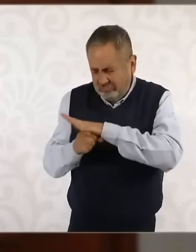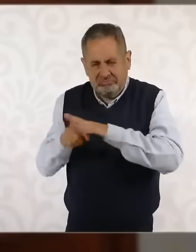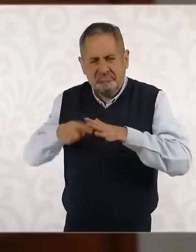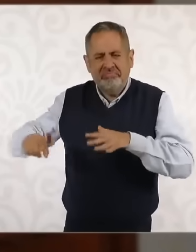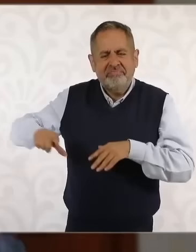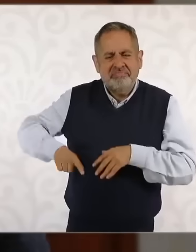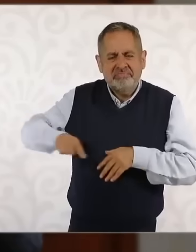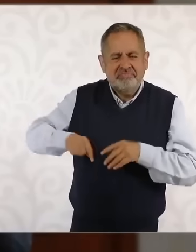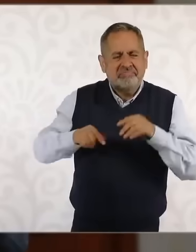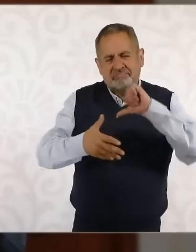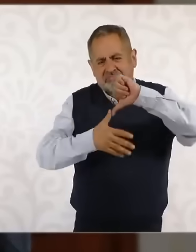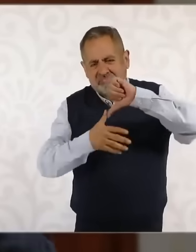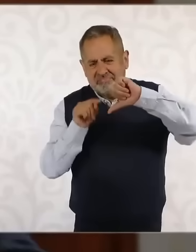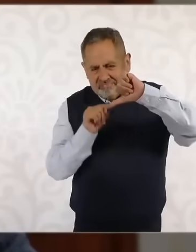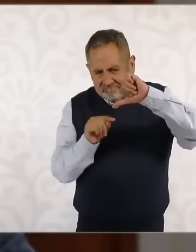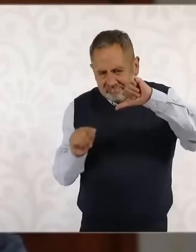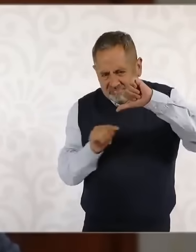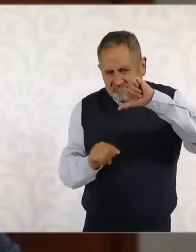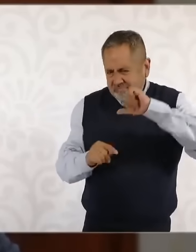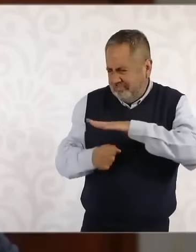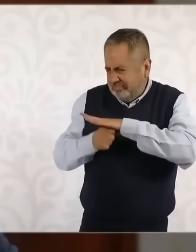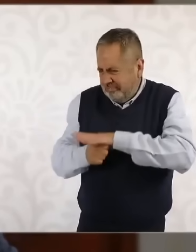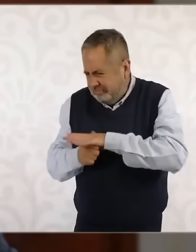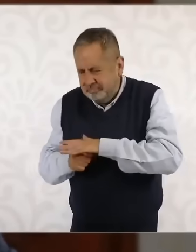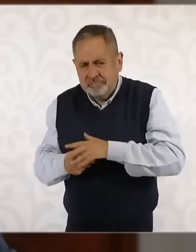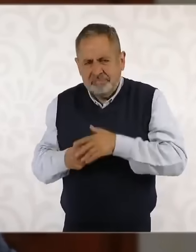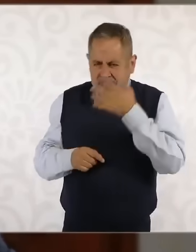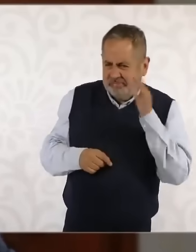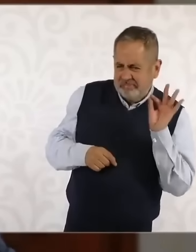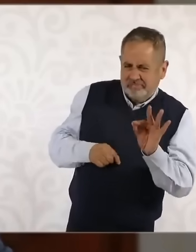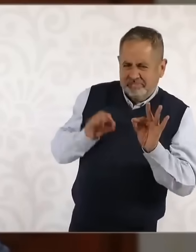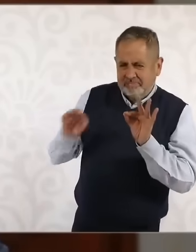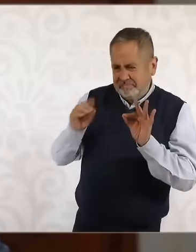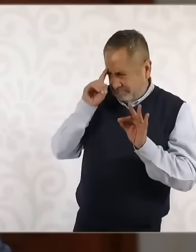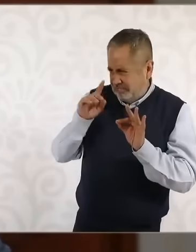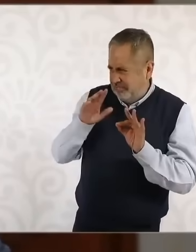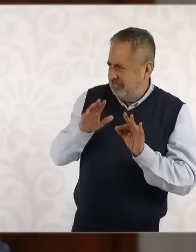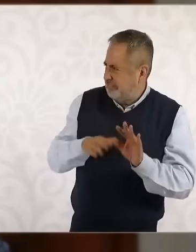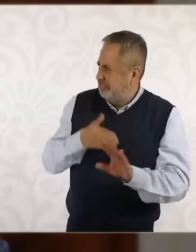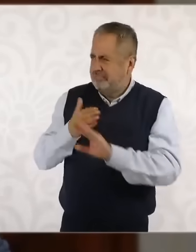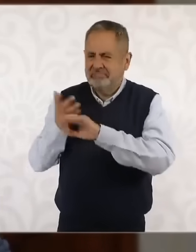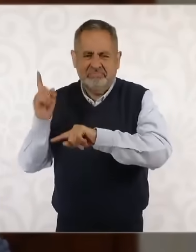se intenta eh pues calentar la calle como una fase del golpe de estado blando y todo ello no